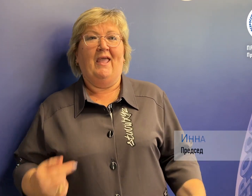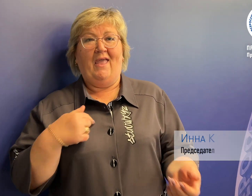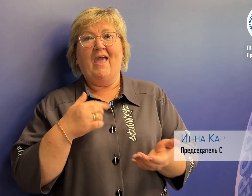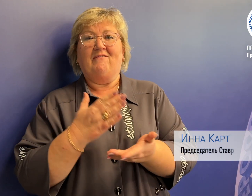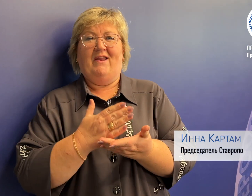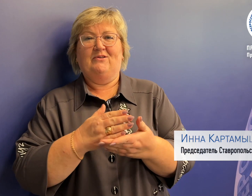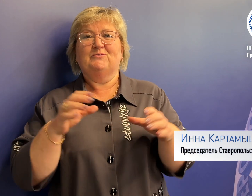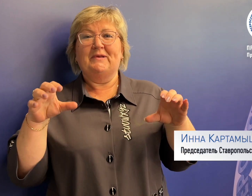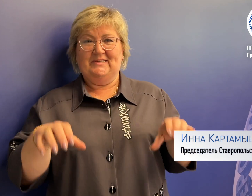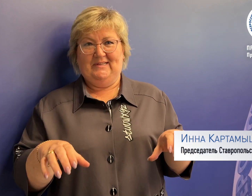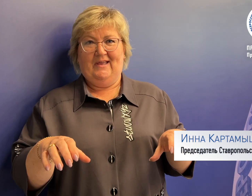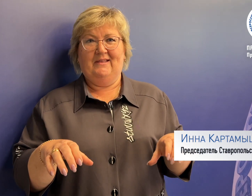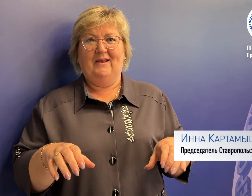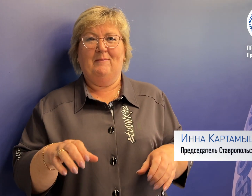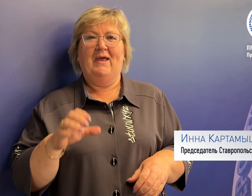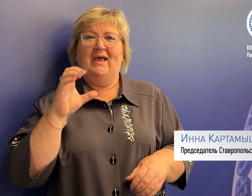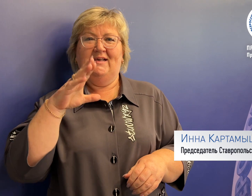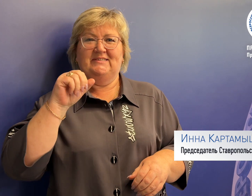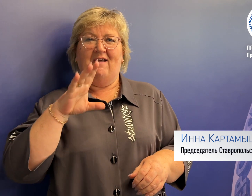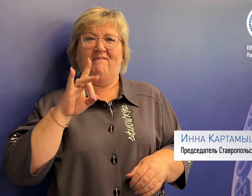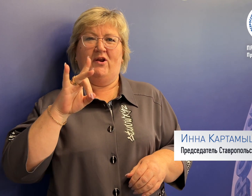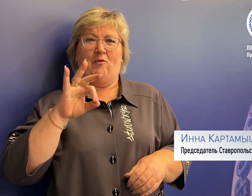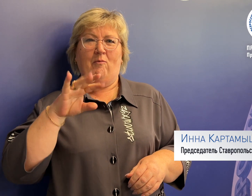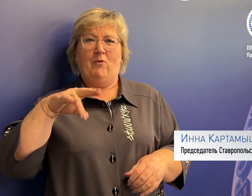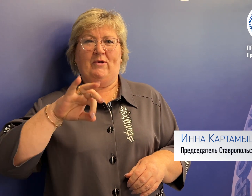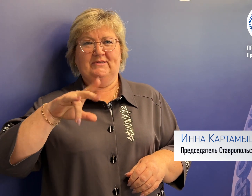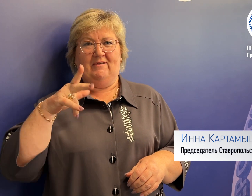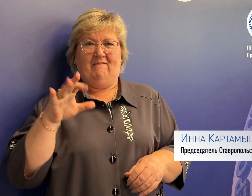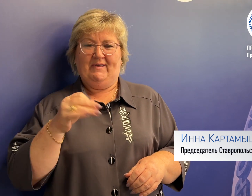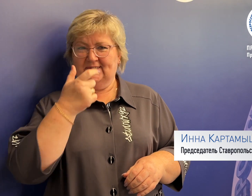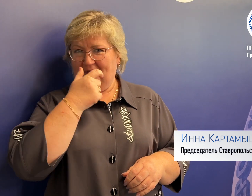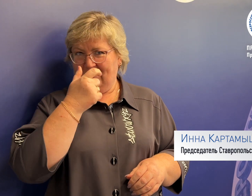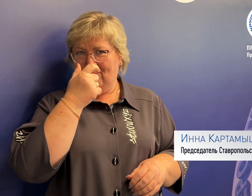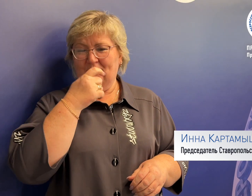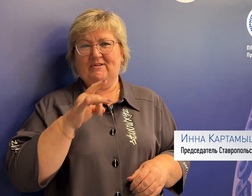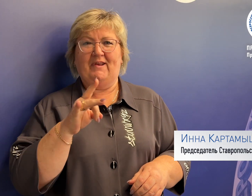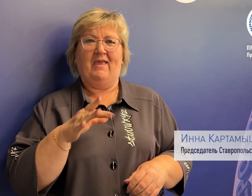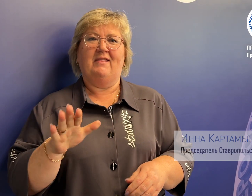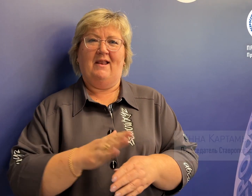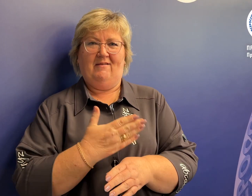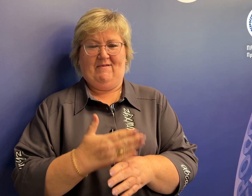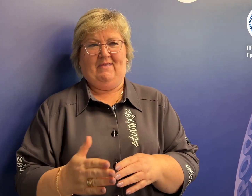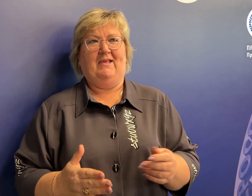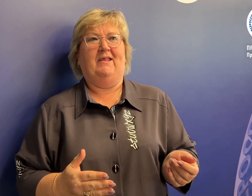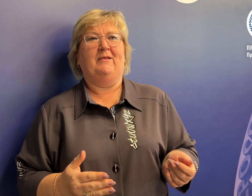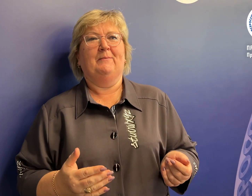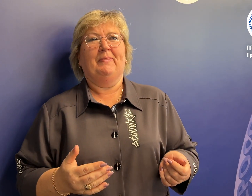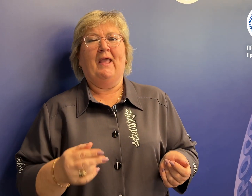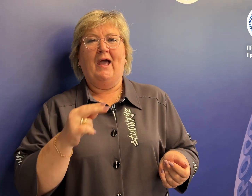Я являюсь председателем Ставропольского регионального отделения Всероссийского общества глухих.